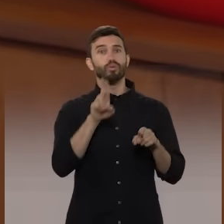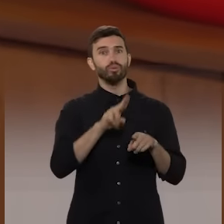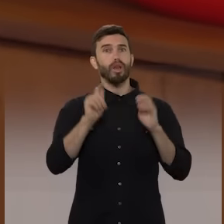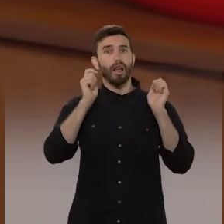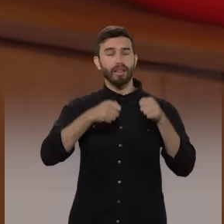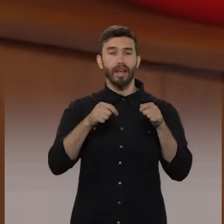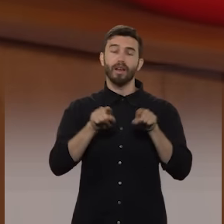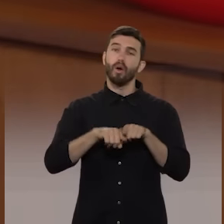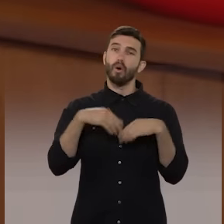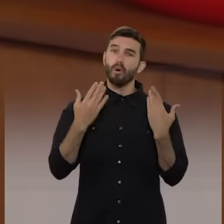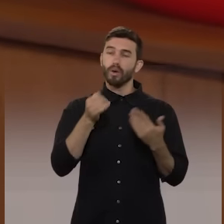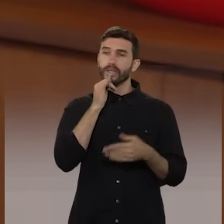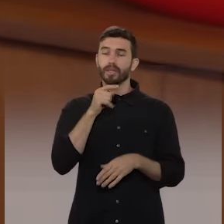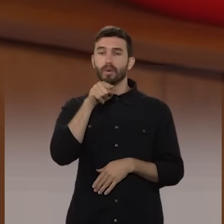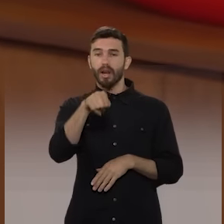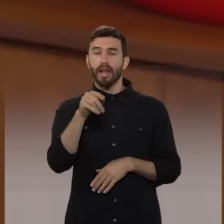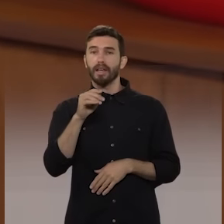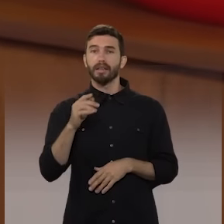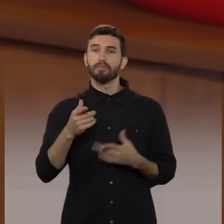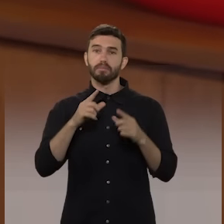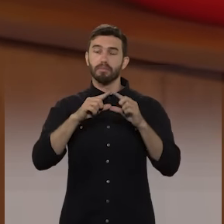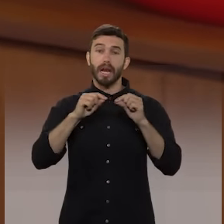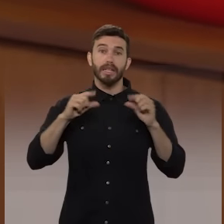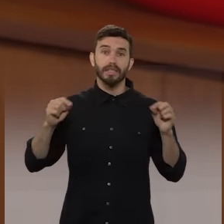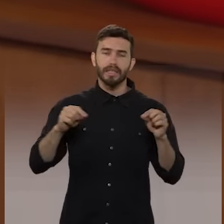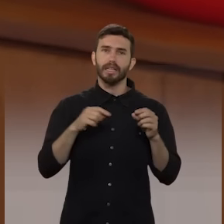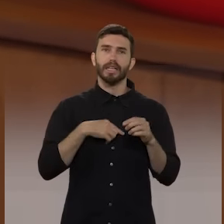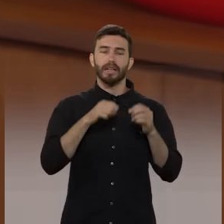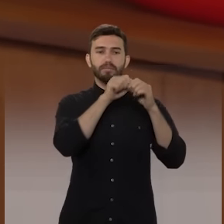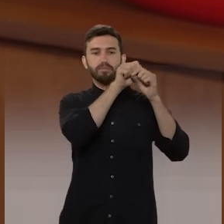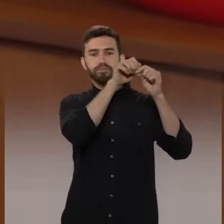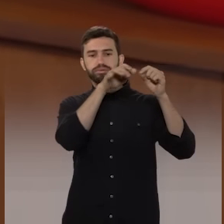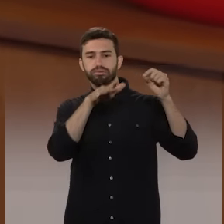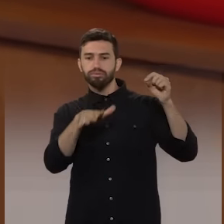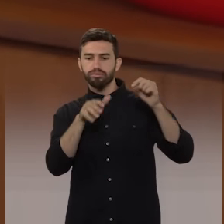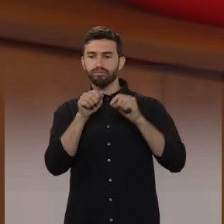esse sistema integrado do Brasil, ele é excelente para o país como um todo,